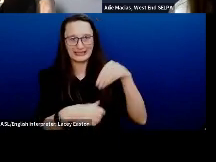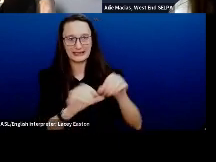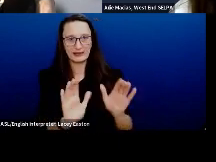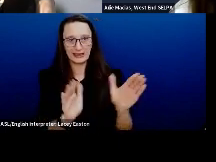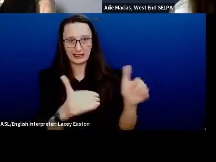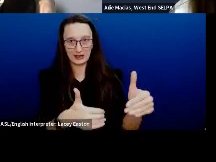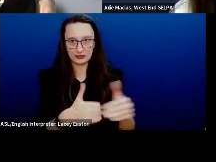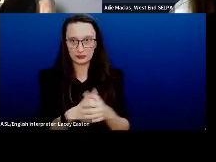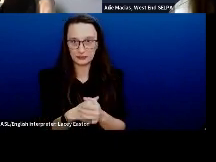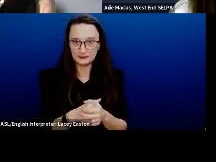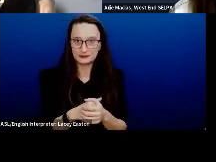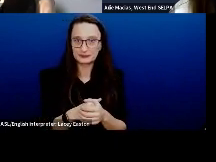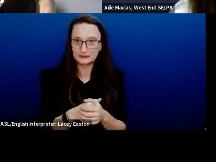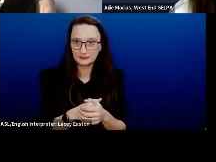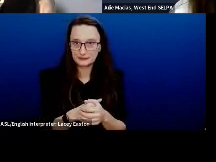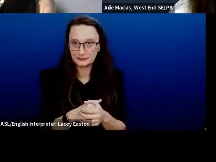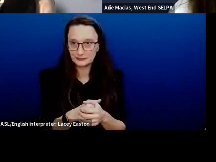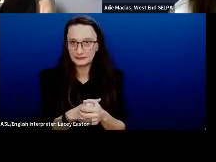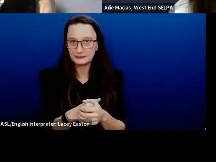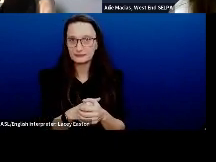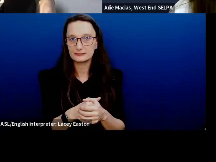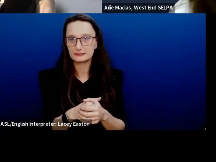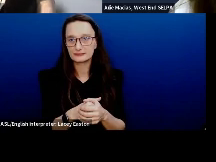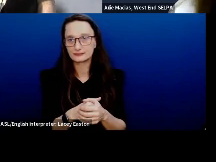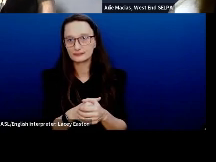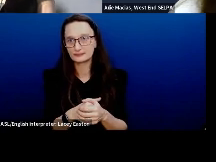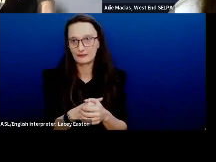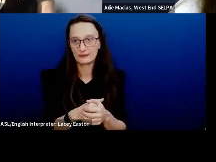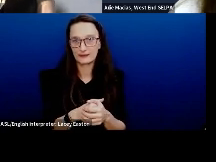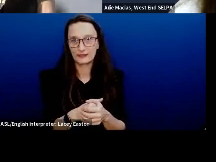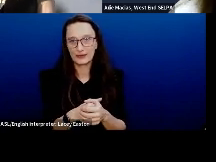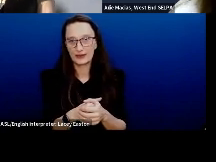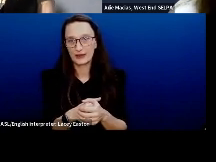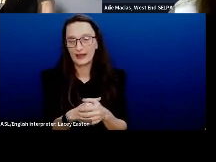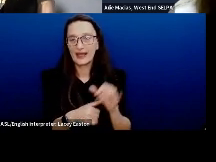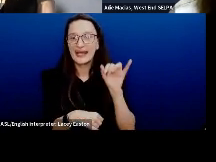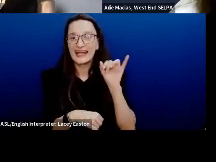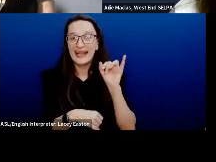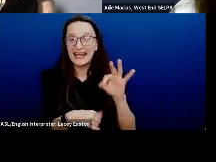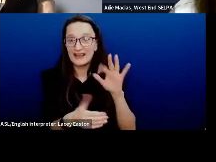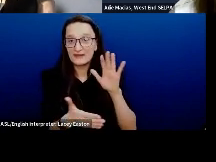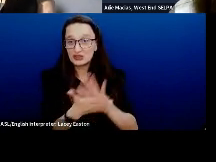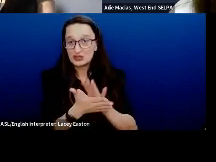se está realizando una evaluación independiente. Se debe permitir